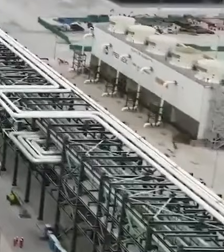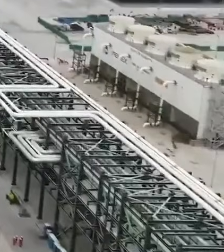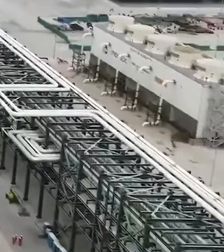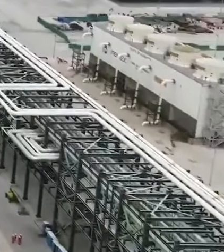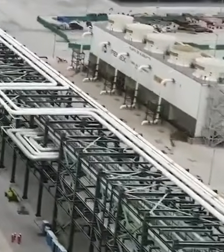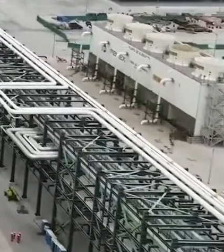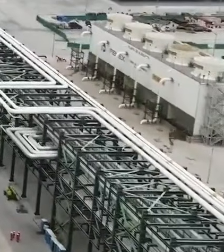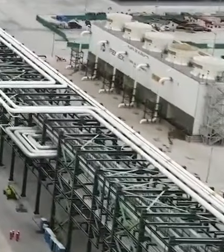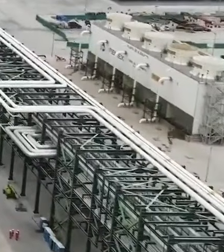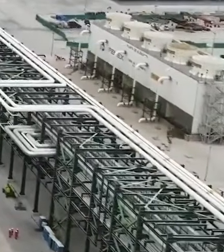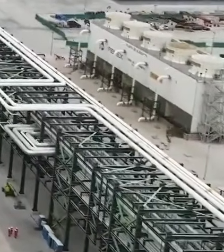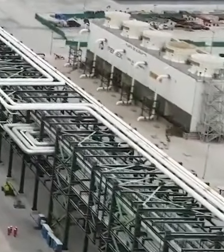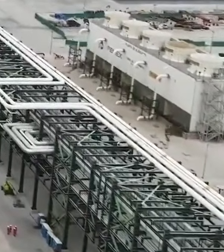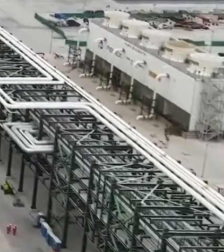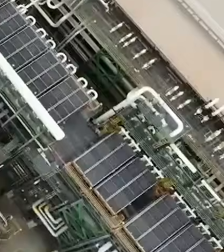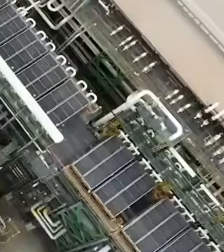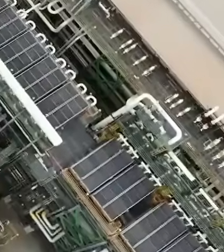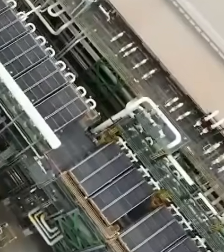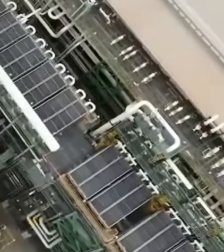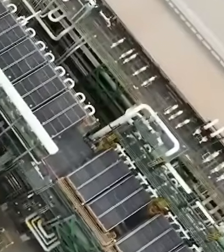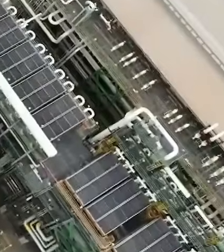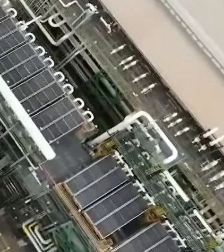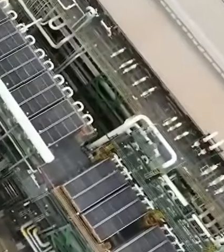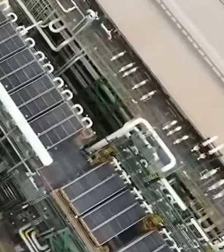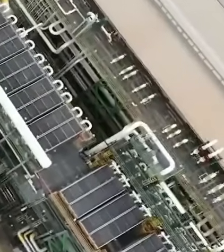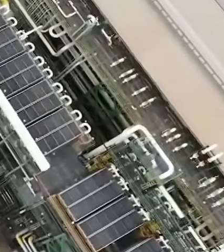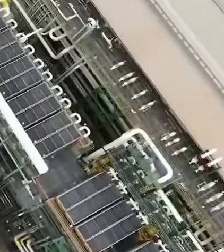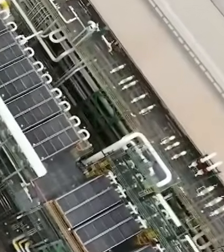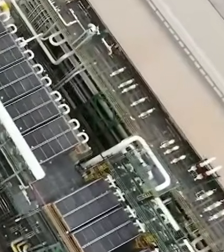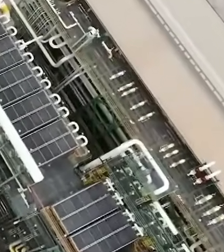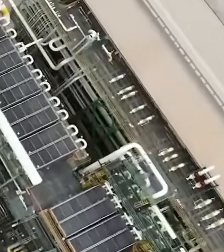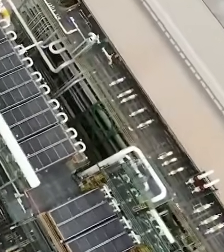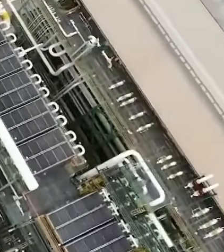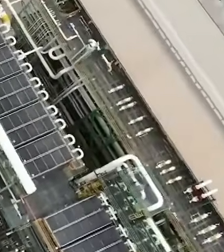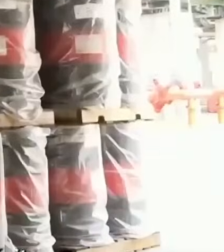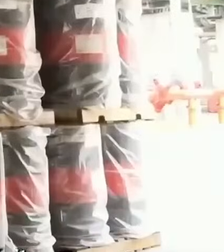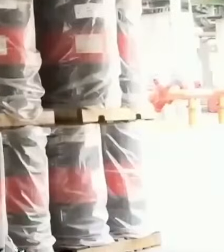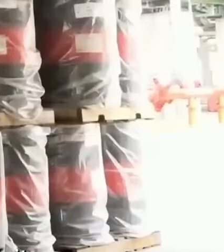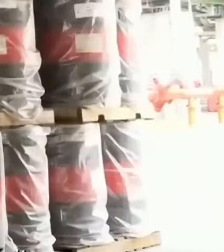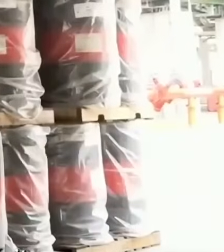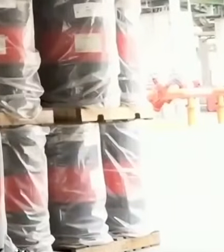muy alta calidad la mejor que se produce en México ahorita como si ustedes están viendo